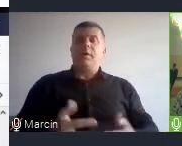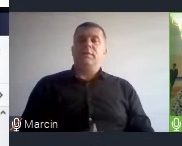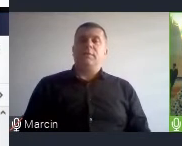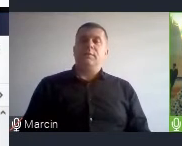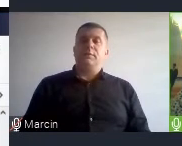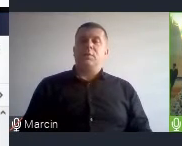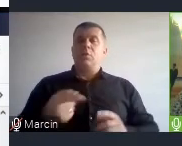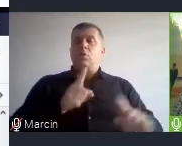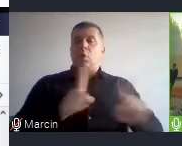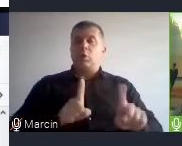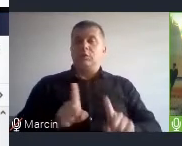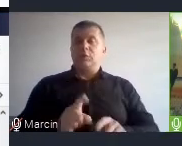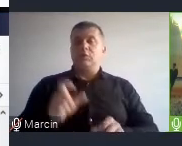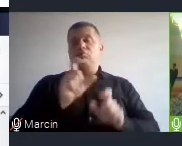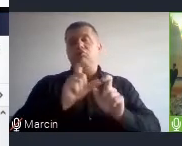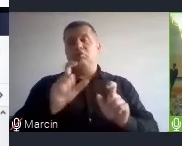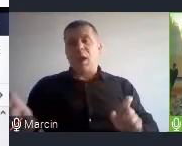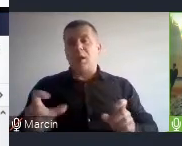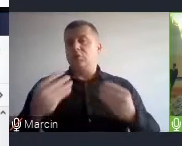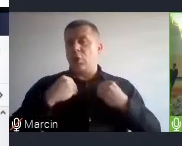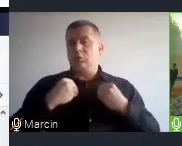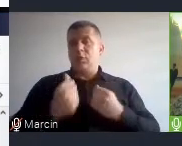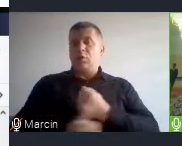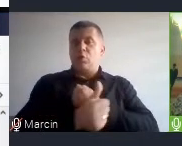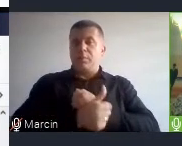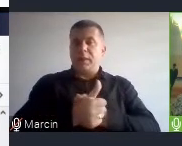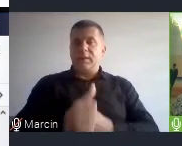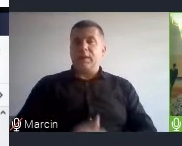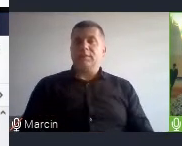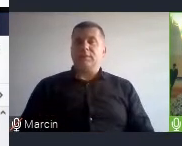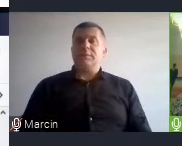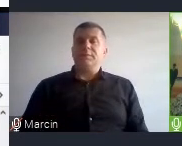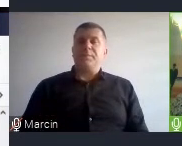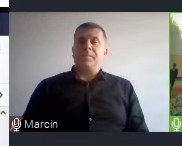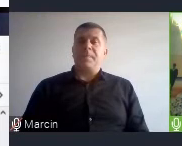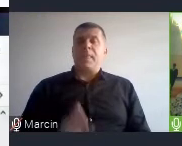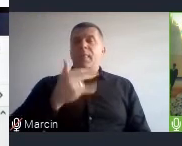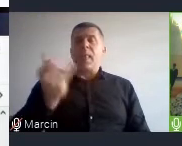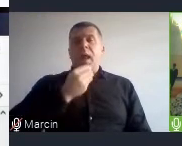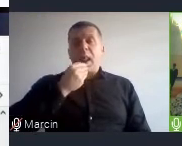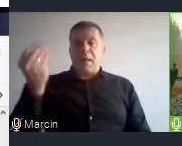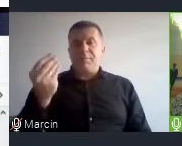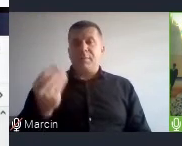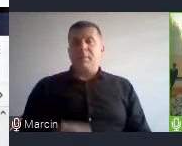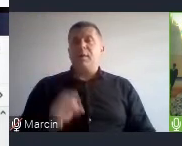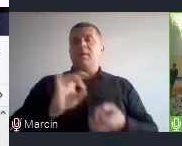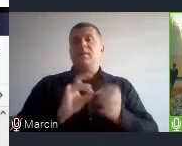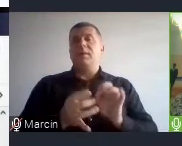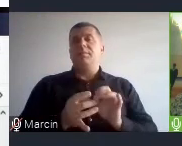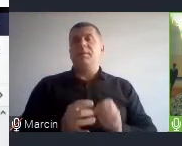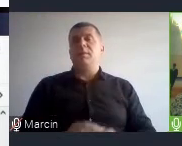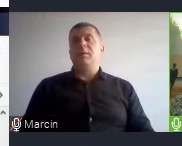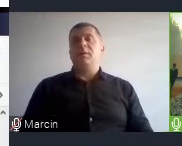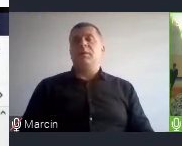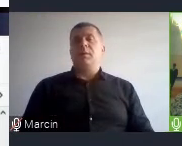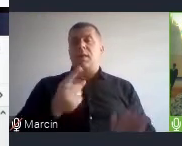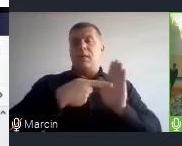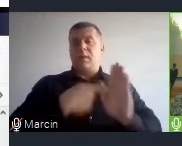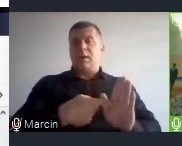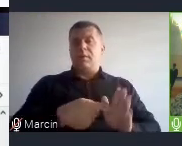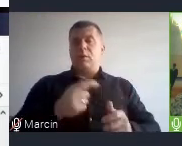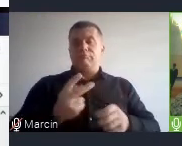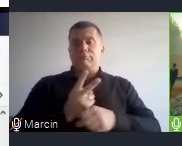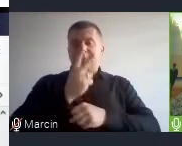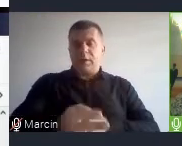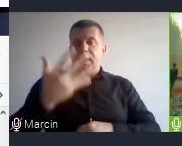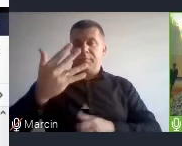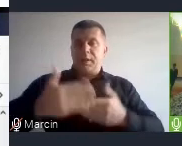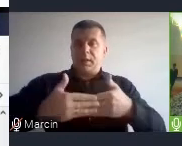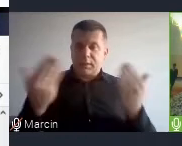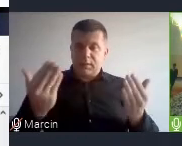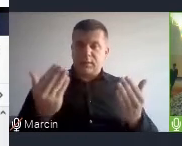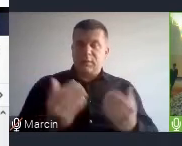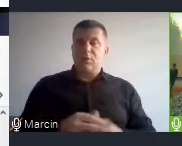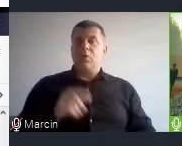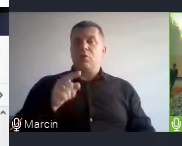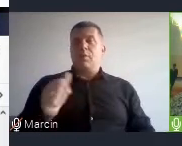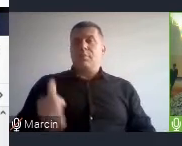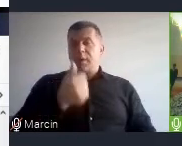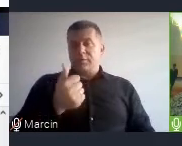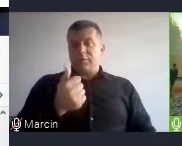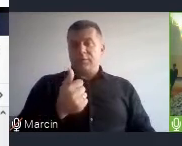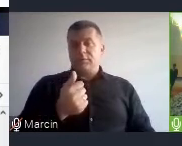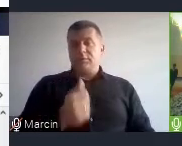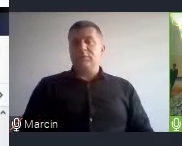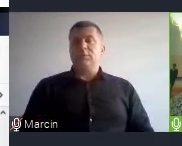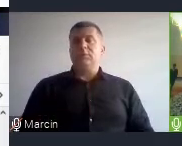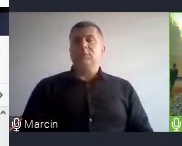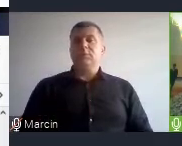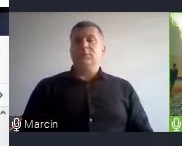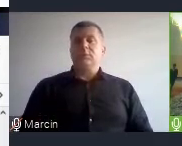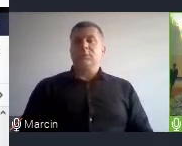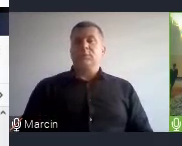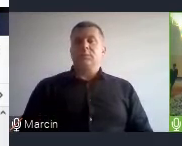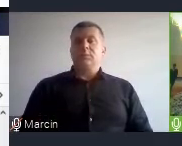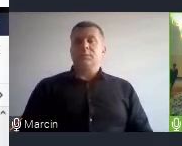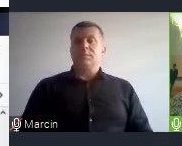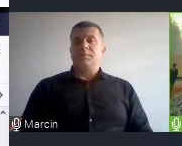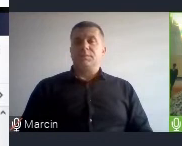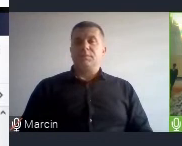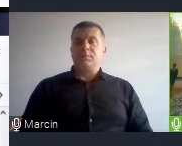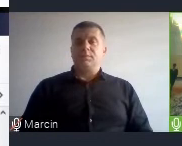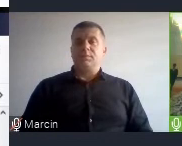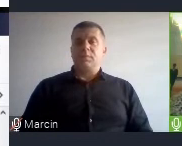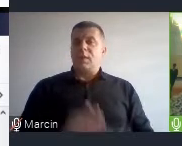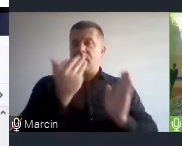To oznacza, że czas na uzyskanie tej dokumentacji najlepiej gdyby ten termin przekraczał 5 dni, to pierwszy warunek,